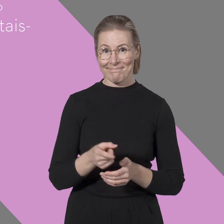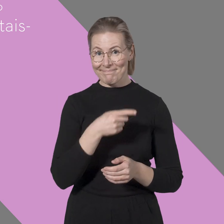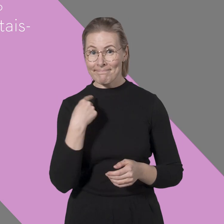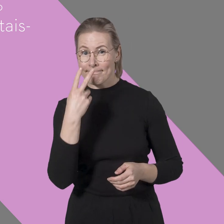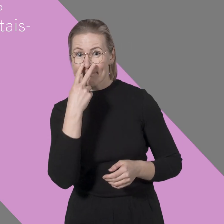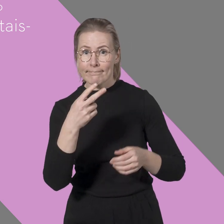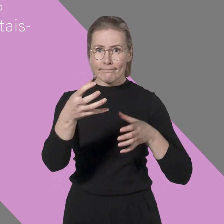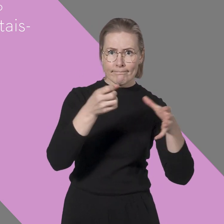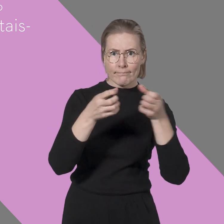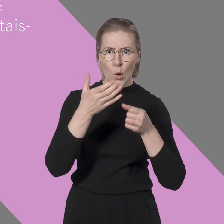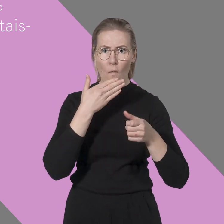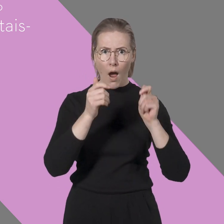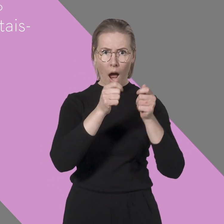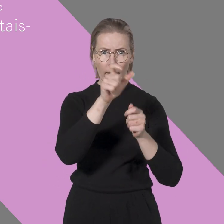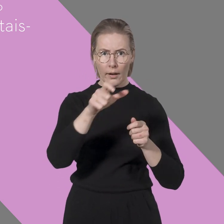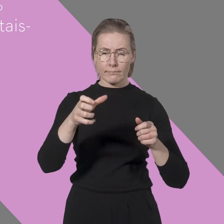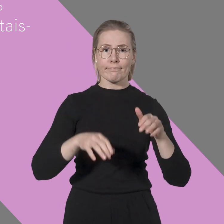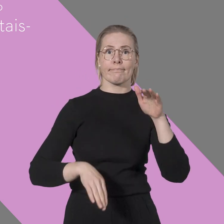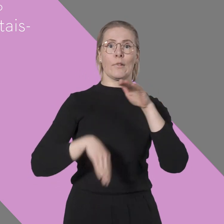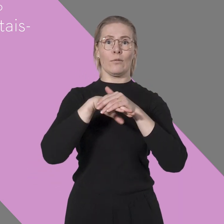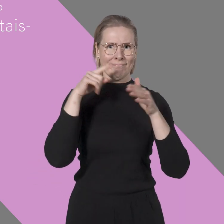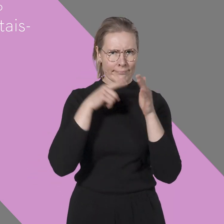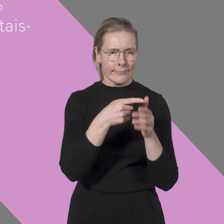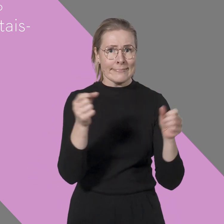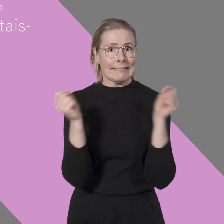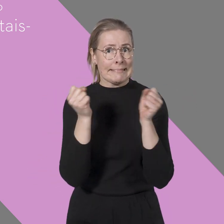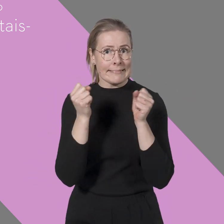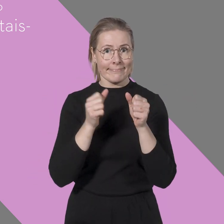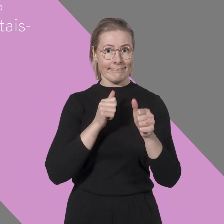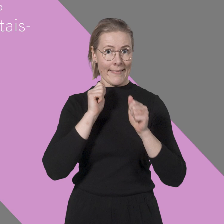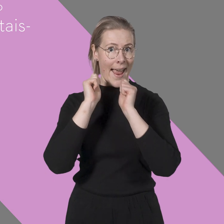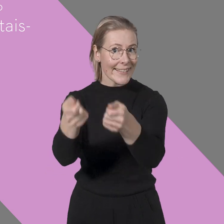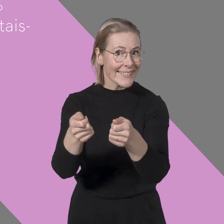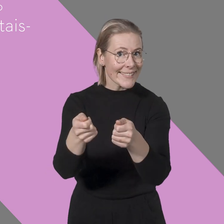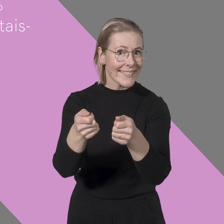Täytämme paikat sitä mukaa kun sopivia hakijoita löytyy, - joten lähetähän hakemuksesi pikimmiten!